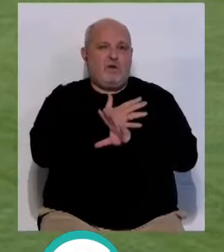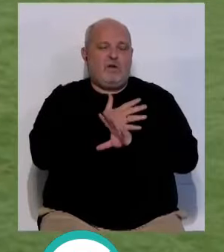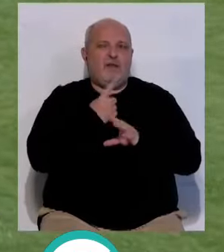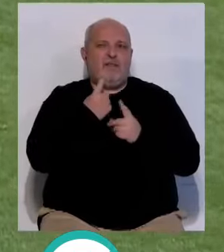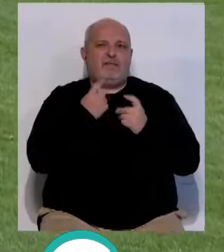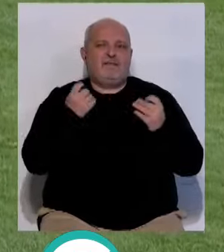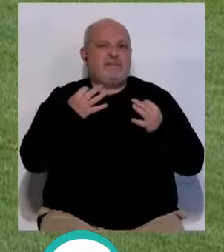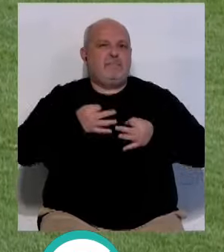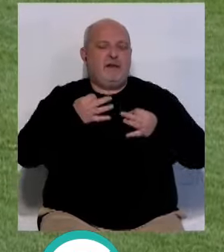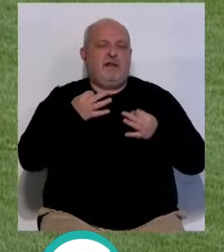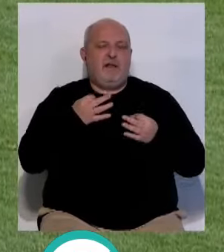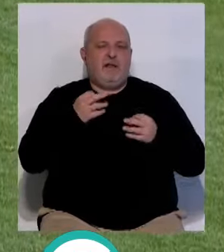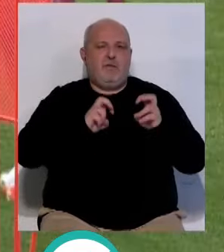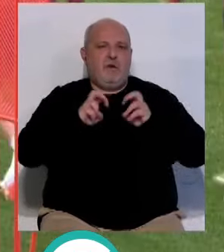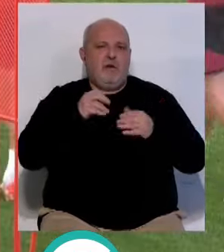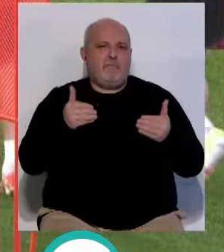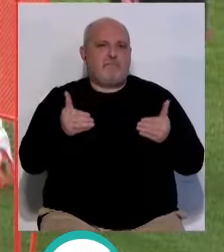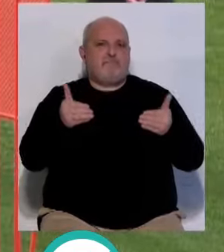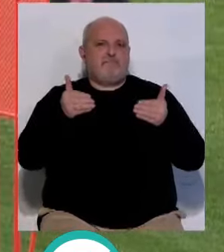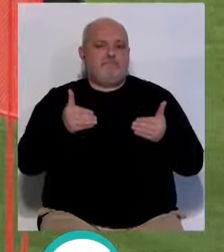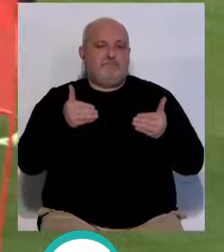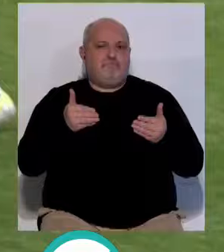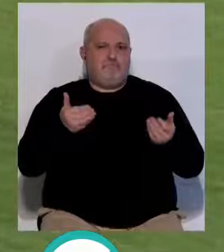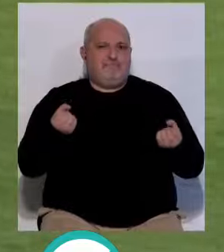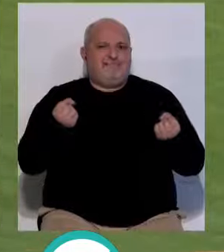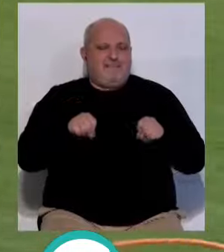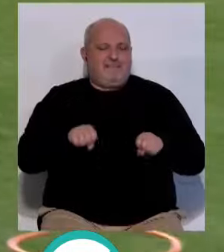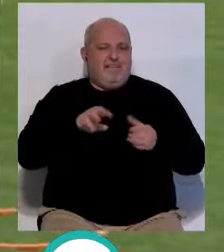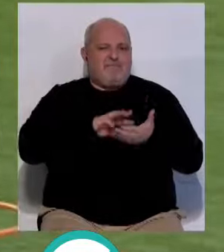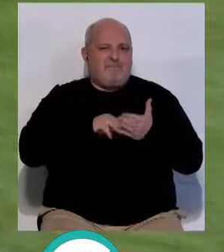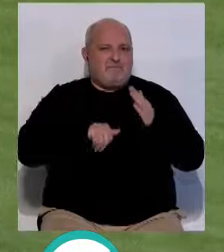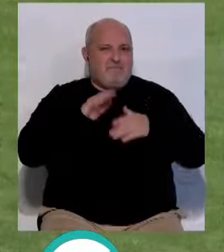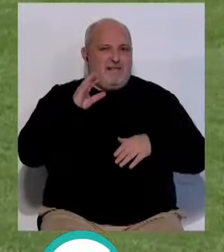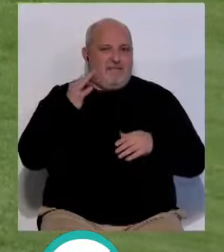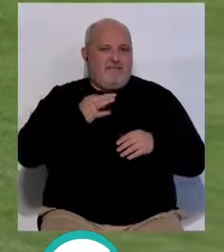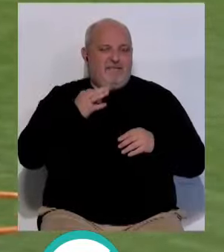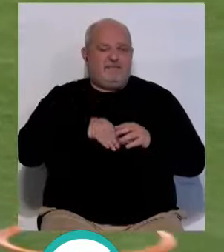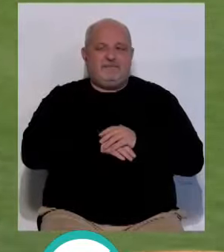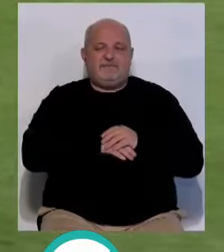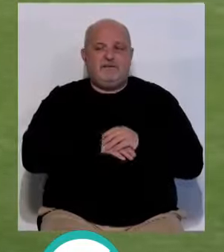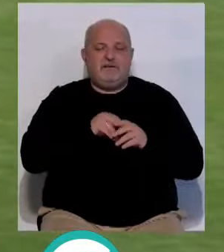siempre es amarrarse atrás O sea no seguridad defensiva no eh Y yo creo que estamos estamos